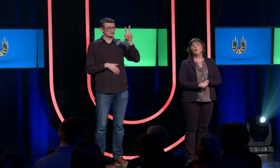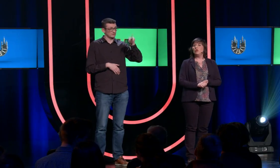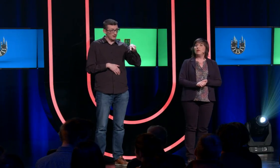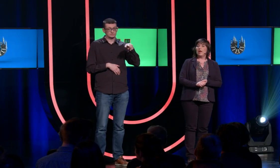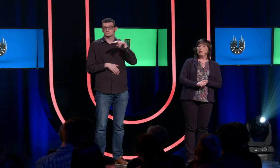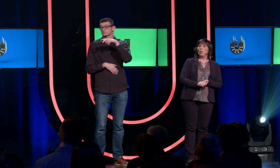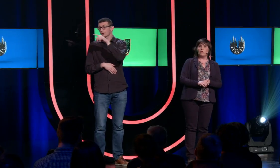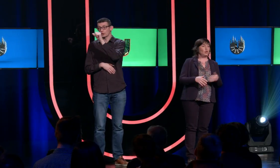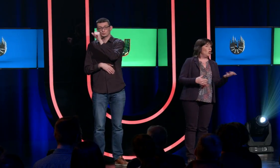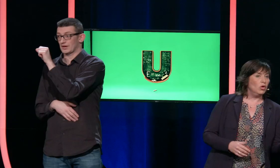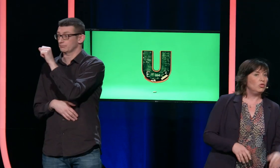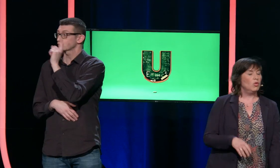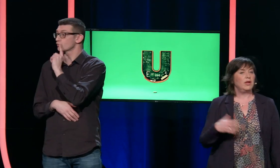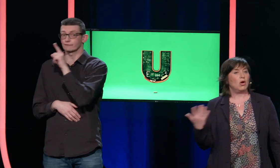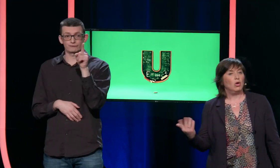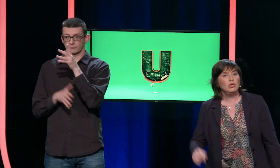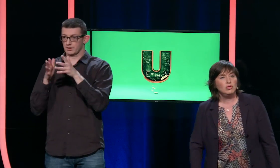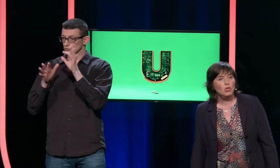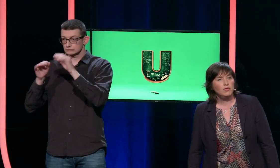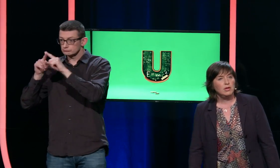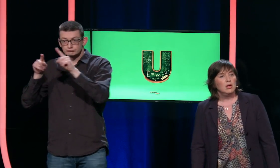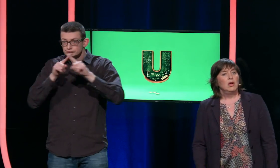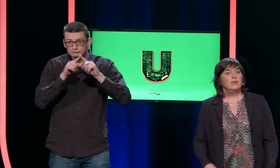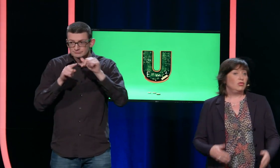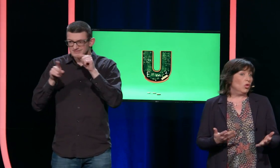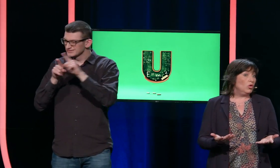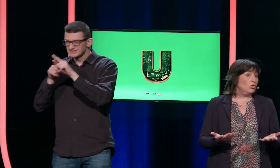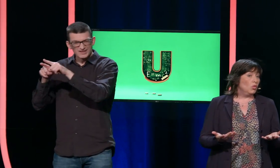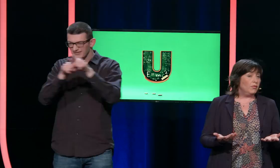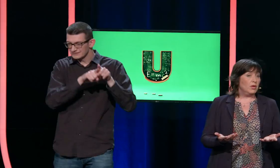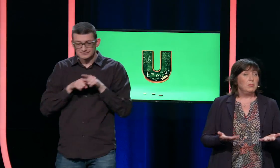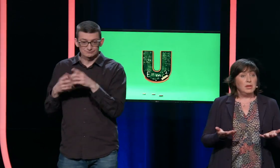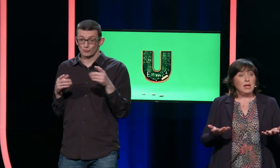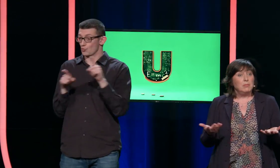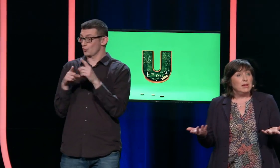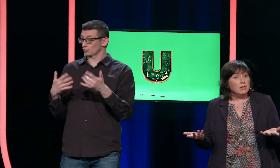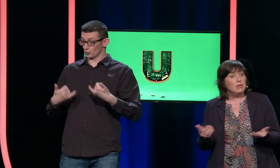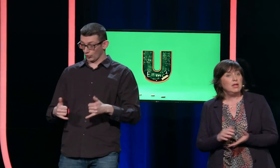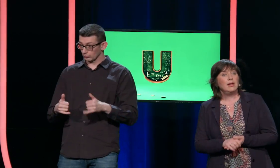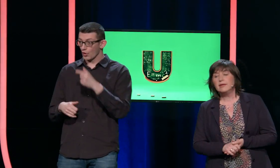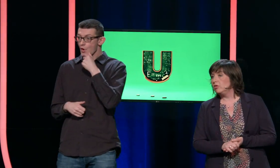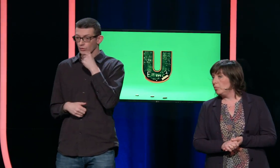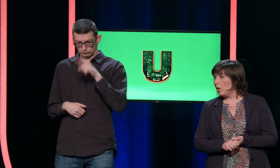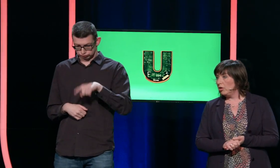We kunnen het hebben over jongere doven en oudere doven. Dat jongere doven minder en minder de dialecten gebruiken